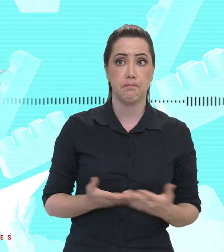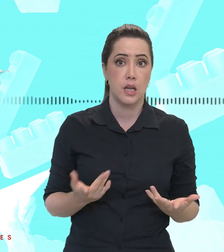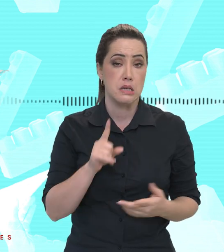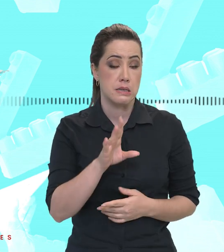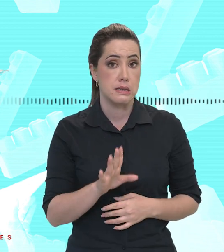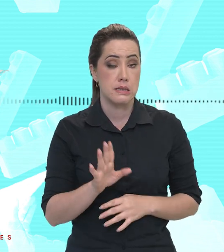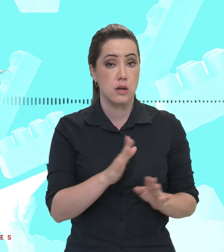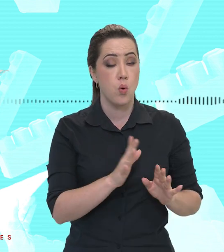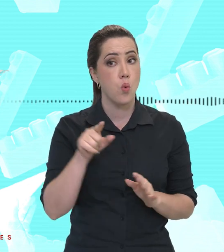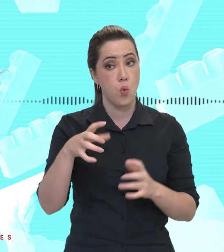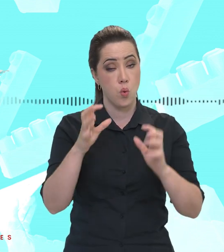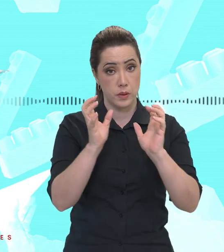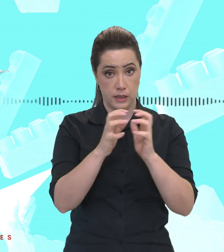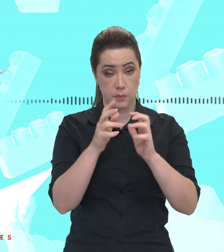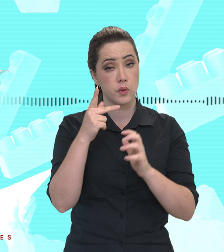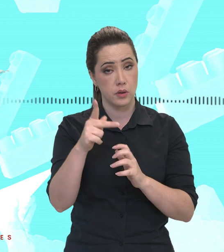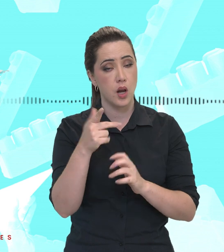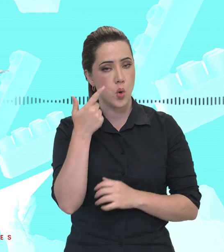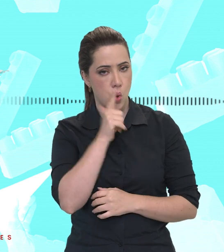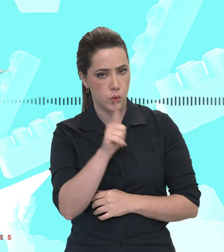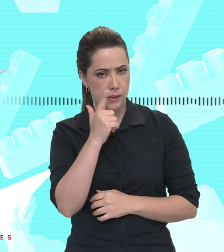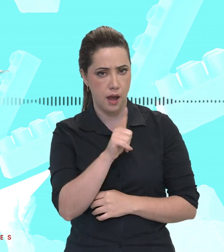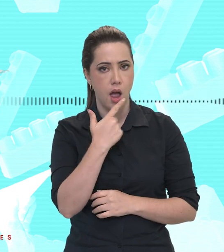[Leyberson] O cérebro de Alana consegue criar conexões bem funcionais com esses blocos